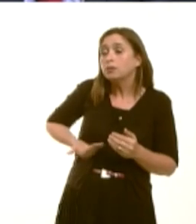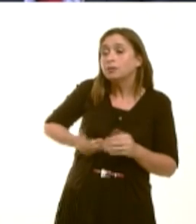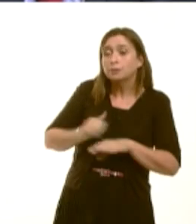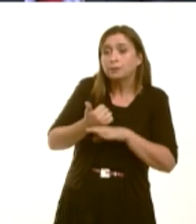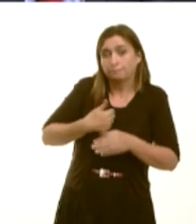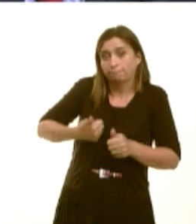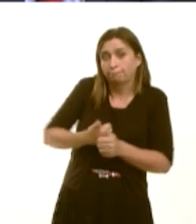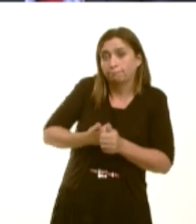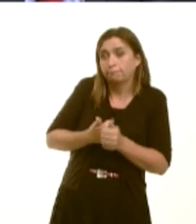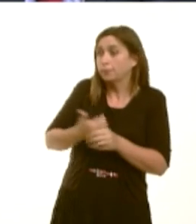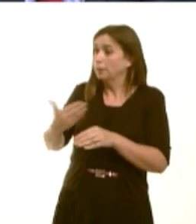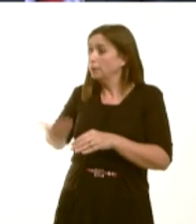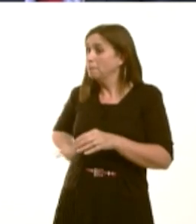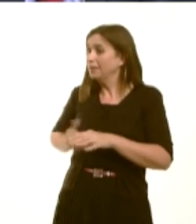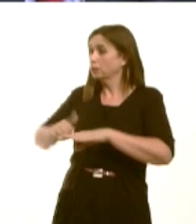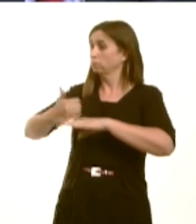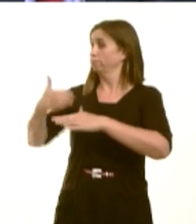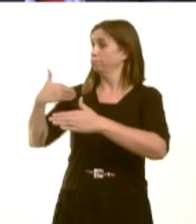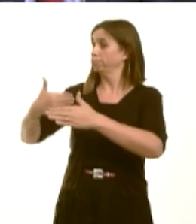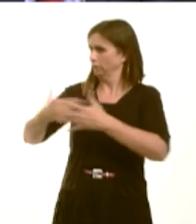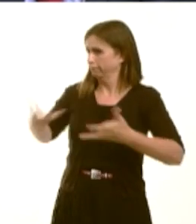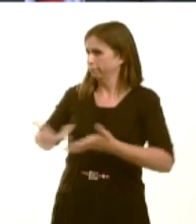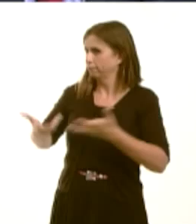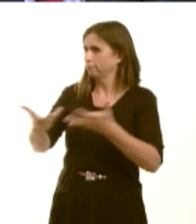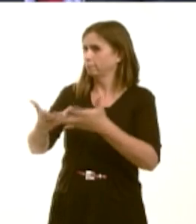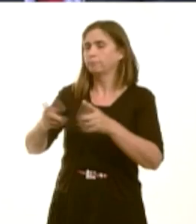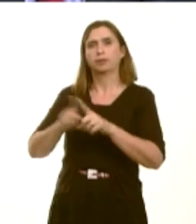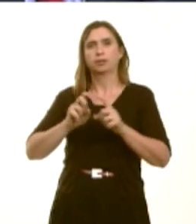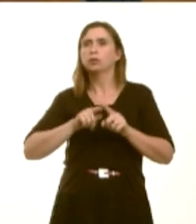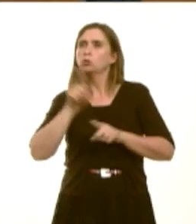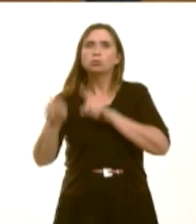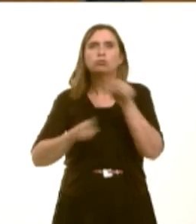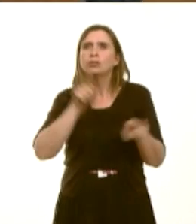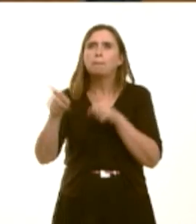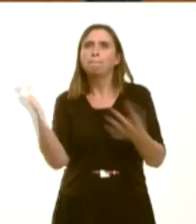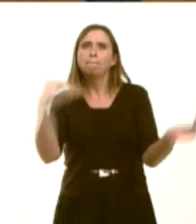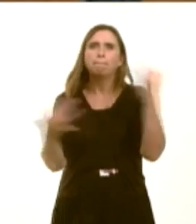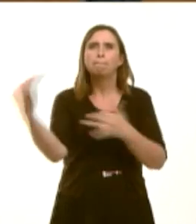a hyrwyddo Cymru i dwristiaid. Paul Davies: Un ffordd i gefnogi yr economi